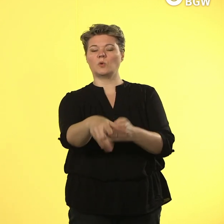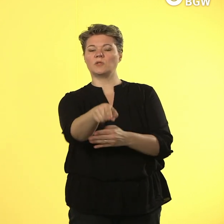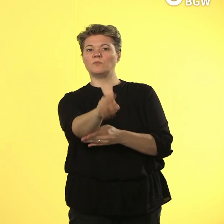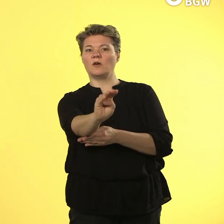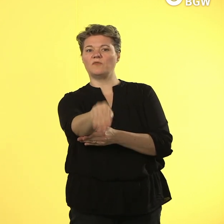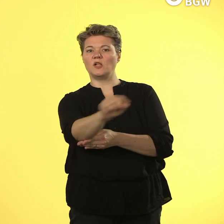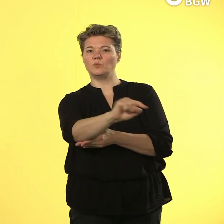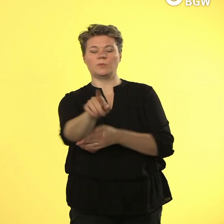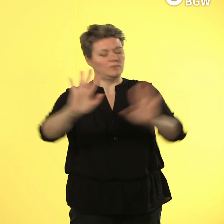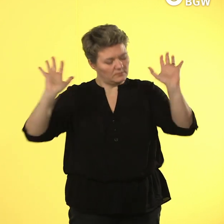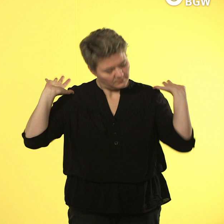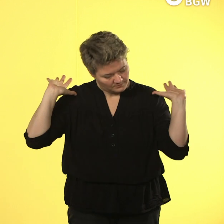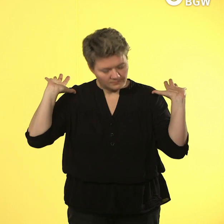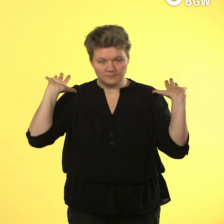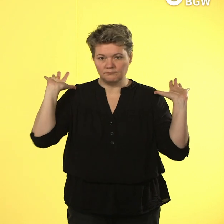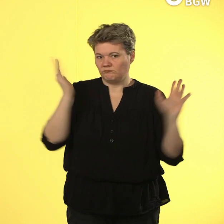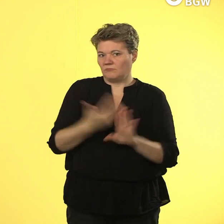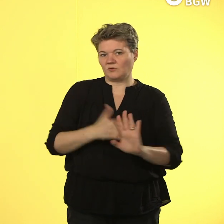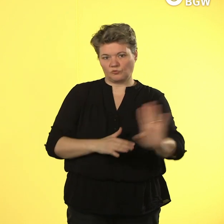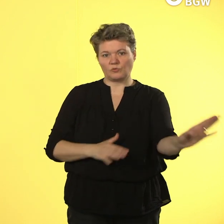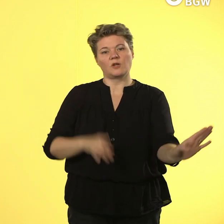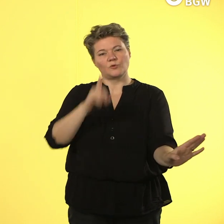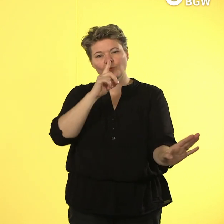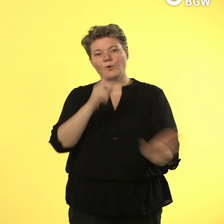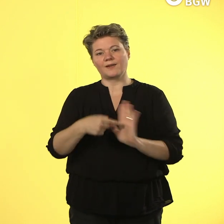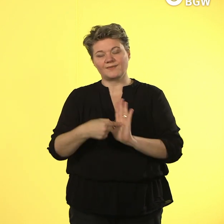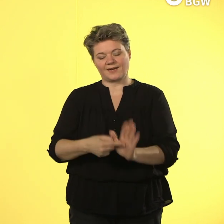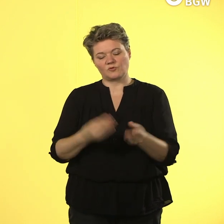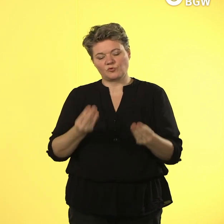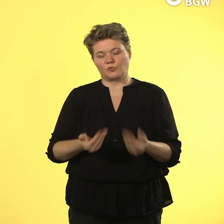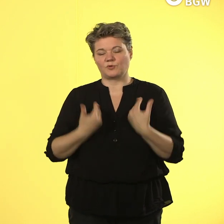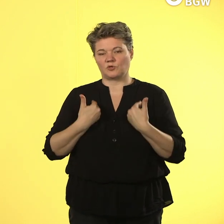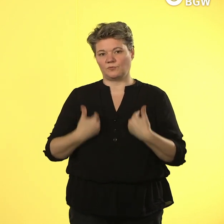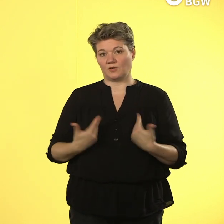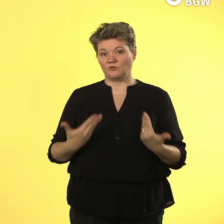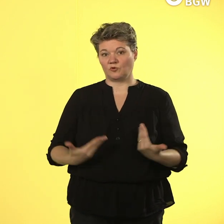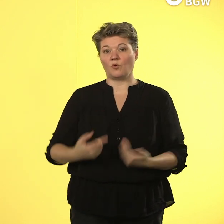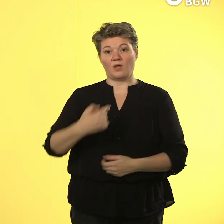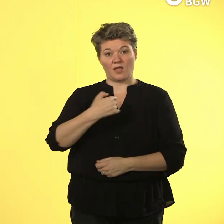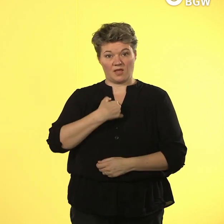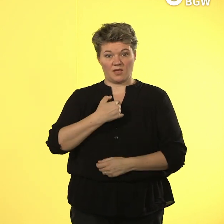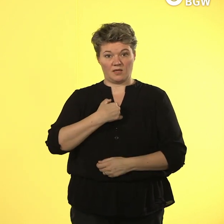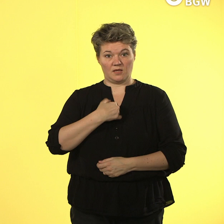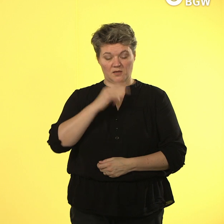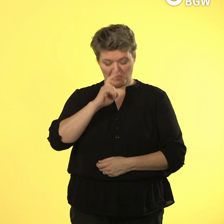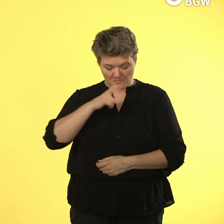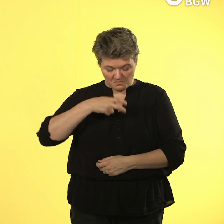Aber ich habe mich schon so gefühlt, ich habe schon so gedacht, ich habe schon so reagiert, ich fand mich schon in solchen Mustern wieder.